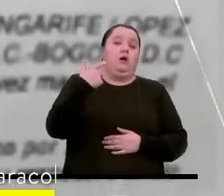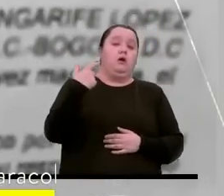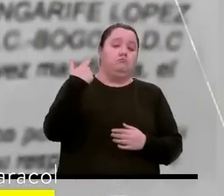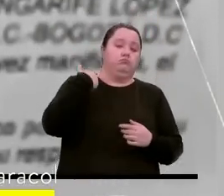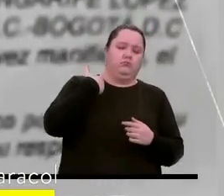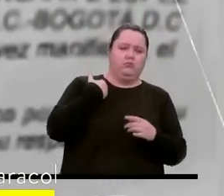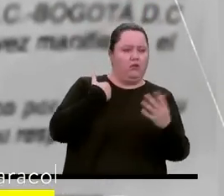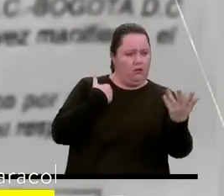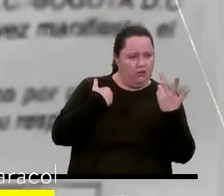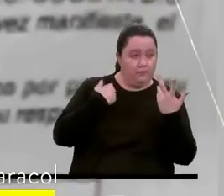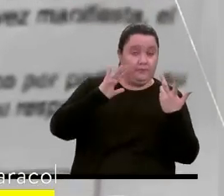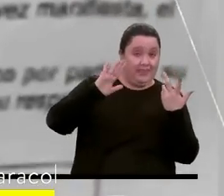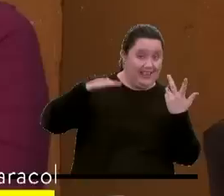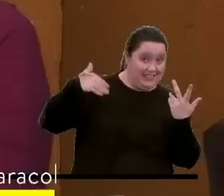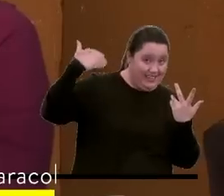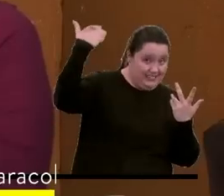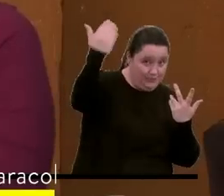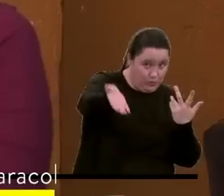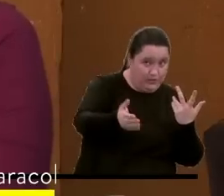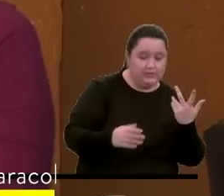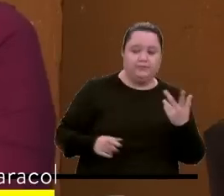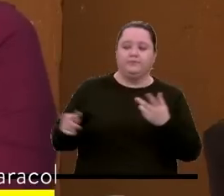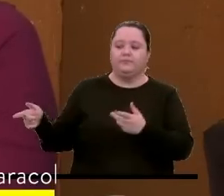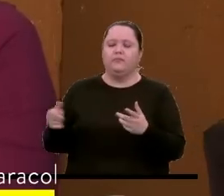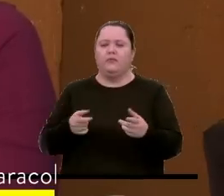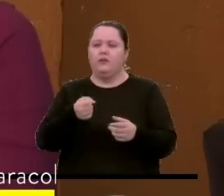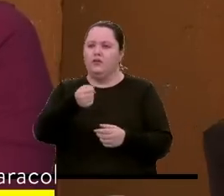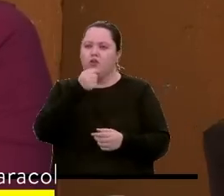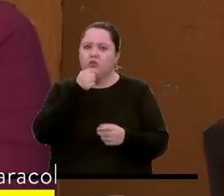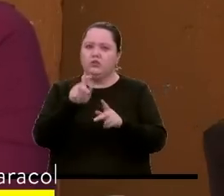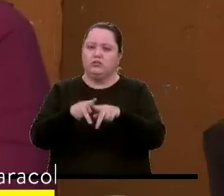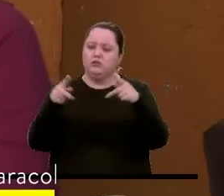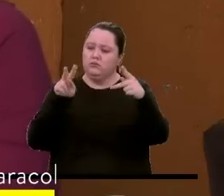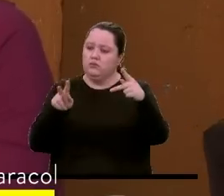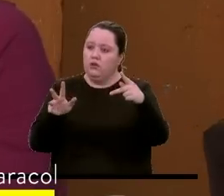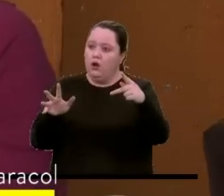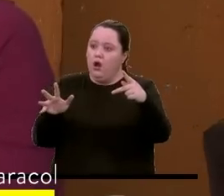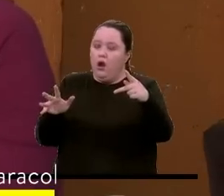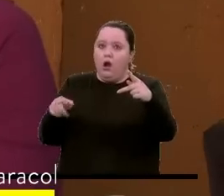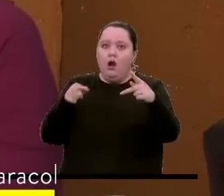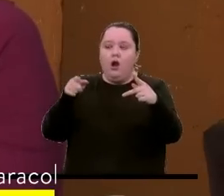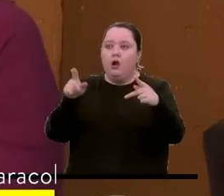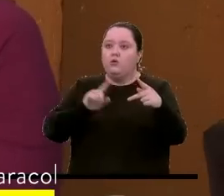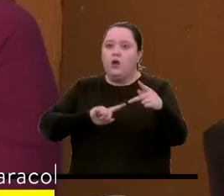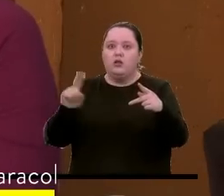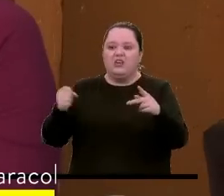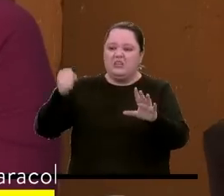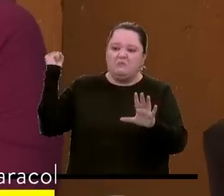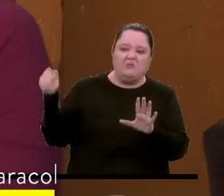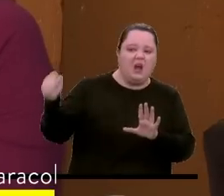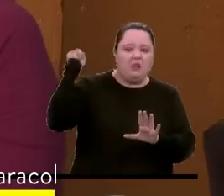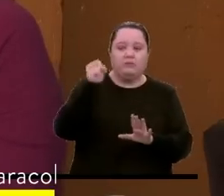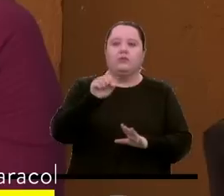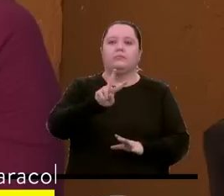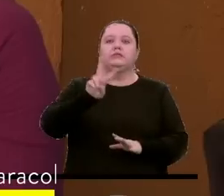y el dictamen de medicina legal estableció que fue atacado con sevicia.